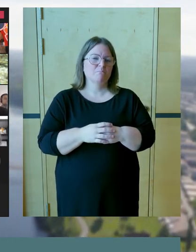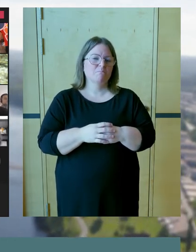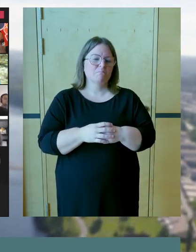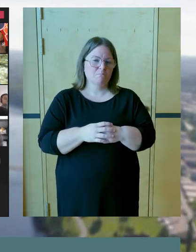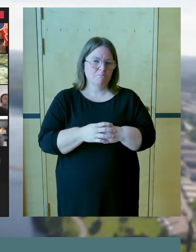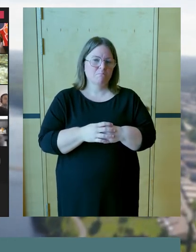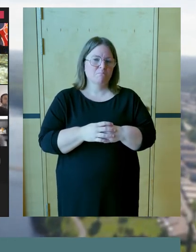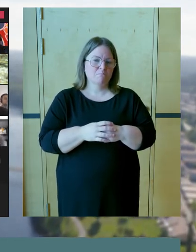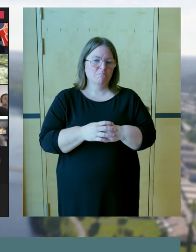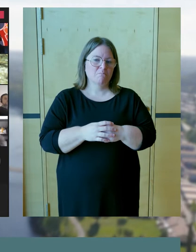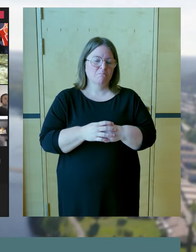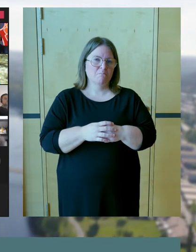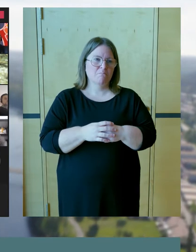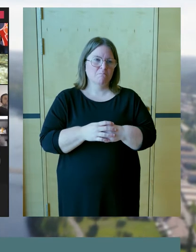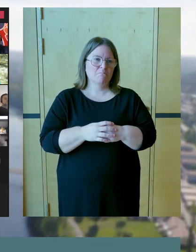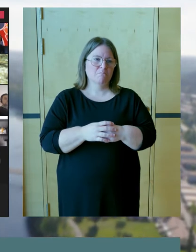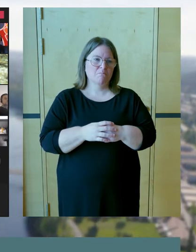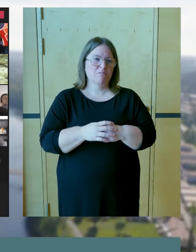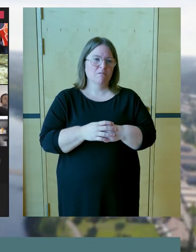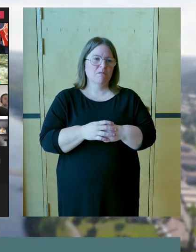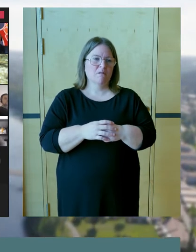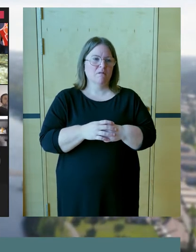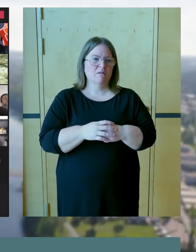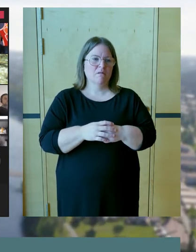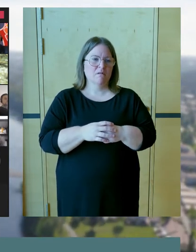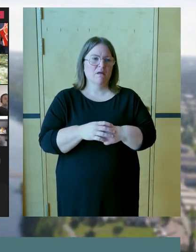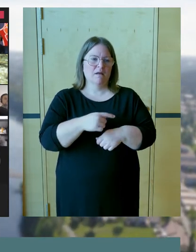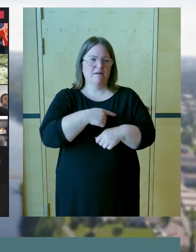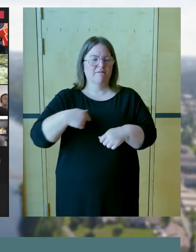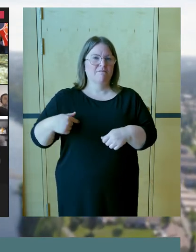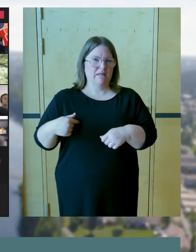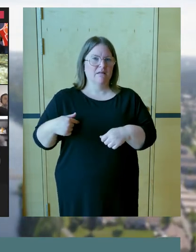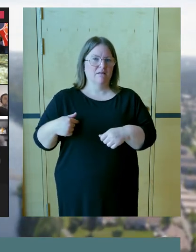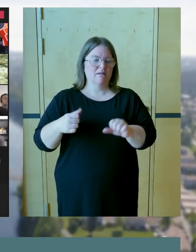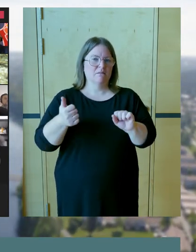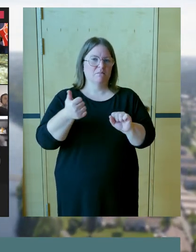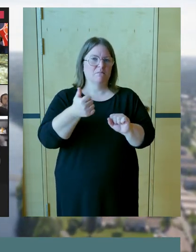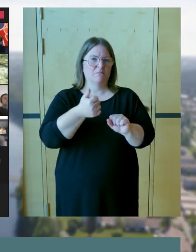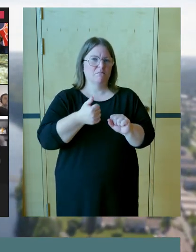Felicia och gänget färdig detaljplan med det